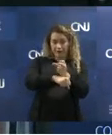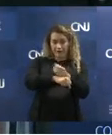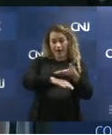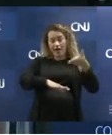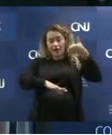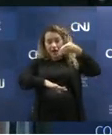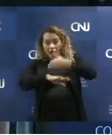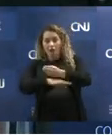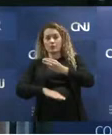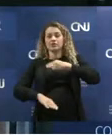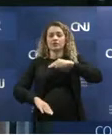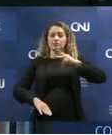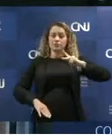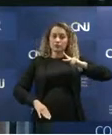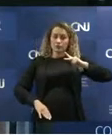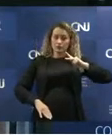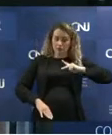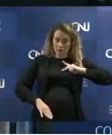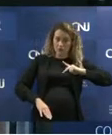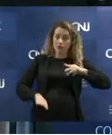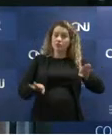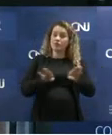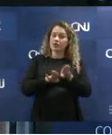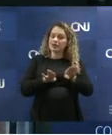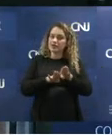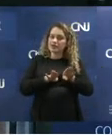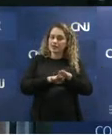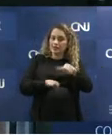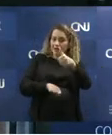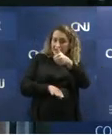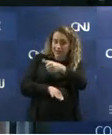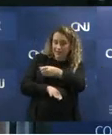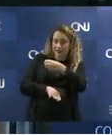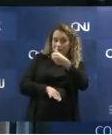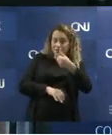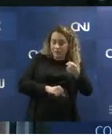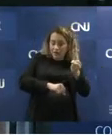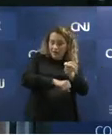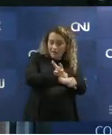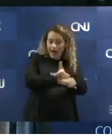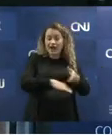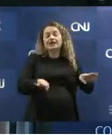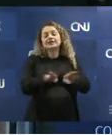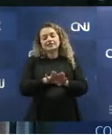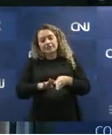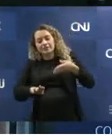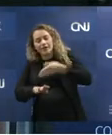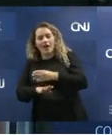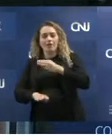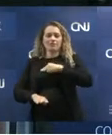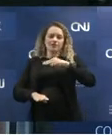e a décima primeira vaga do quinto também ao Ministério Público. Por meio de um ato legislativo.